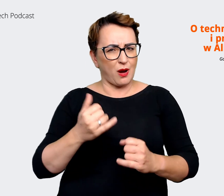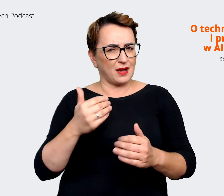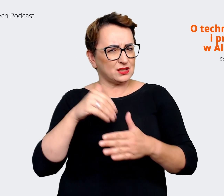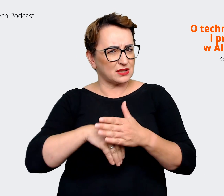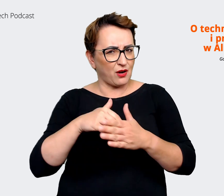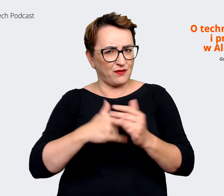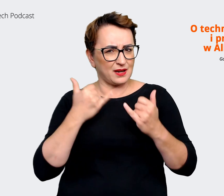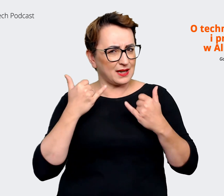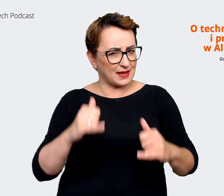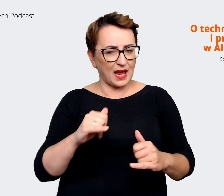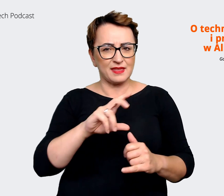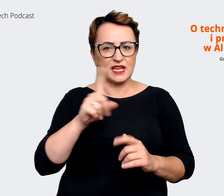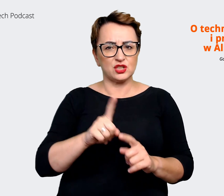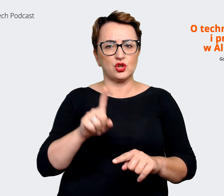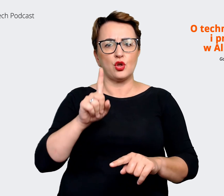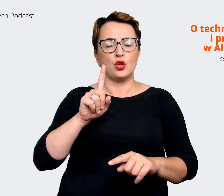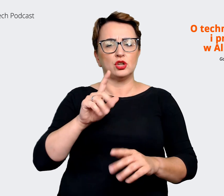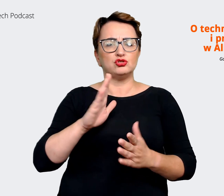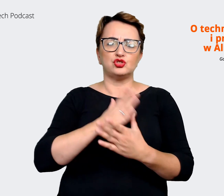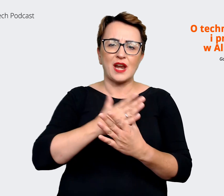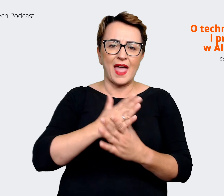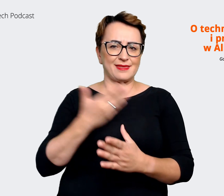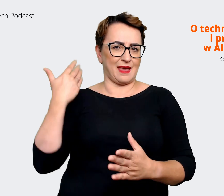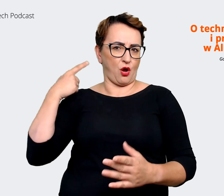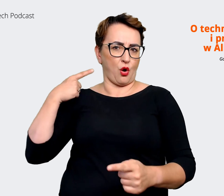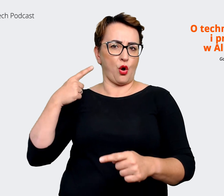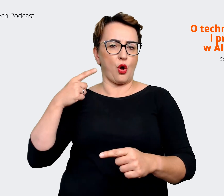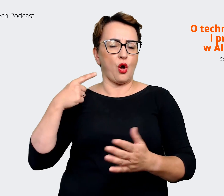to z cyklu czy średniej z ostatniego okresu. Prowadzący: To jest bardzo fajna perspektywa